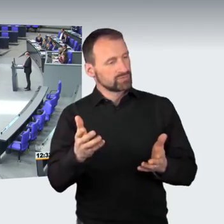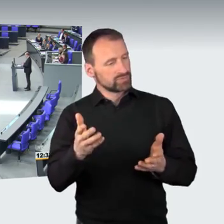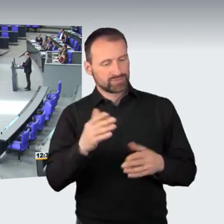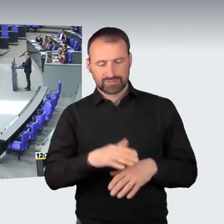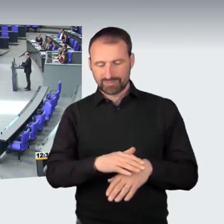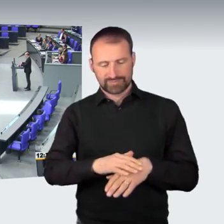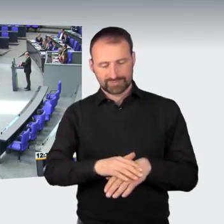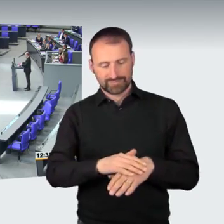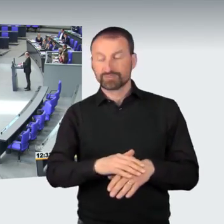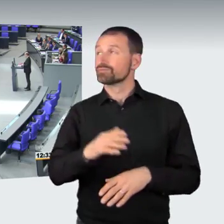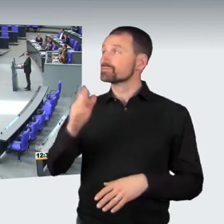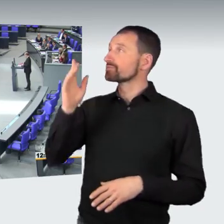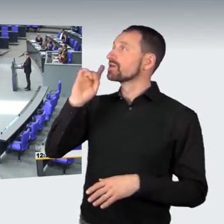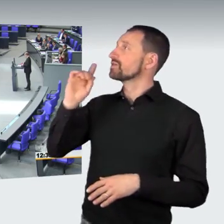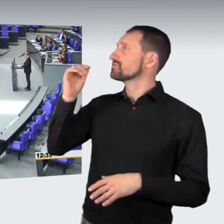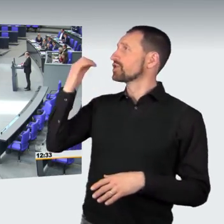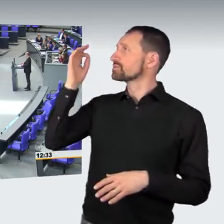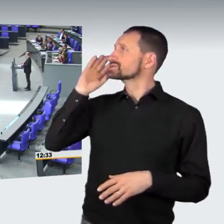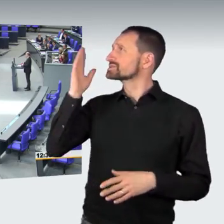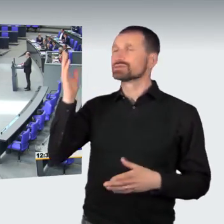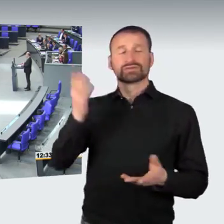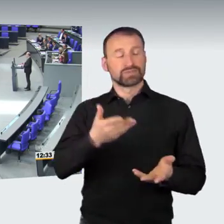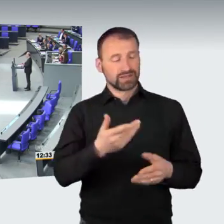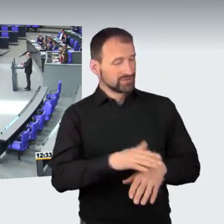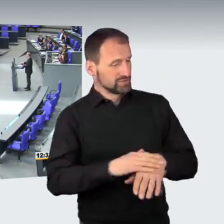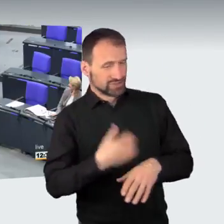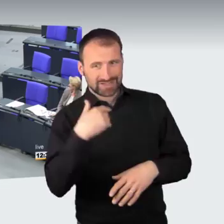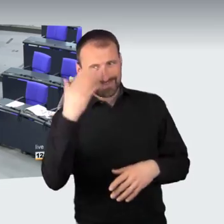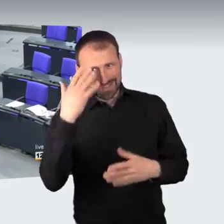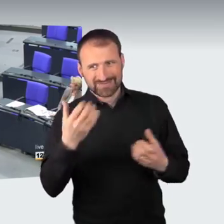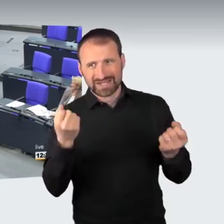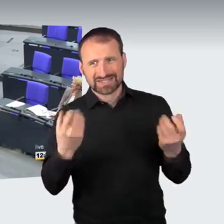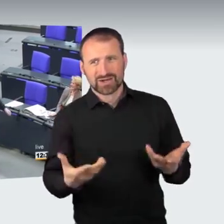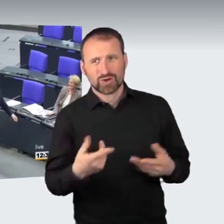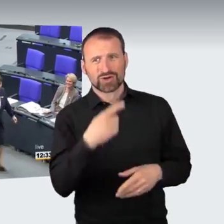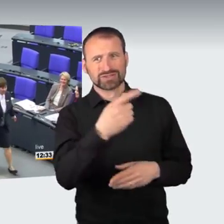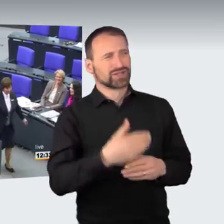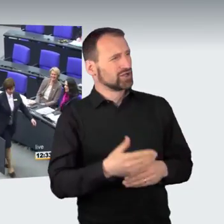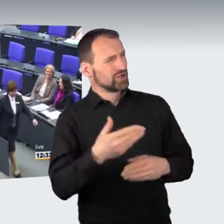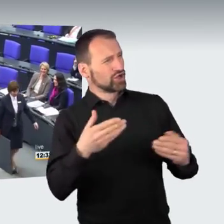Vielleicht war nachts jemand unterwegs und hat sie angesägt. Keine Ahnung. (Sprecherwechsel): Frau Künast, ich habe doch noch gar nicht angefangen.